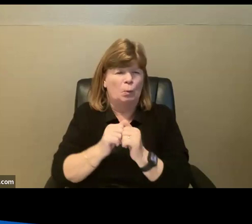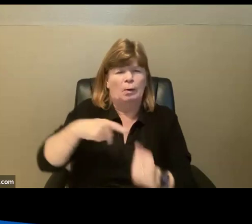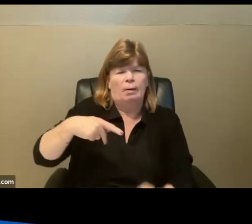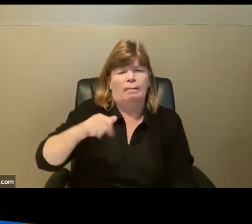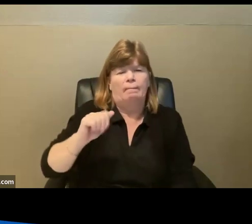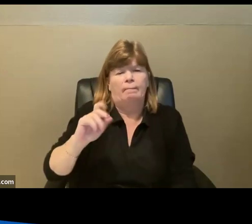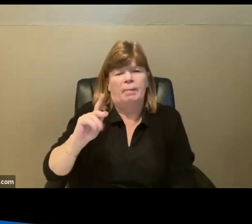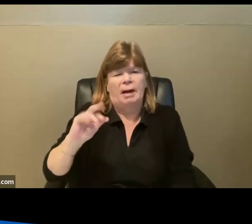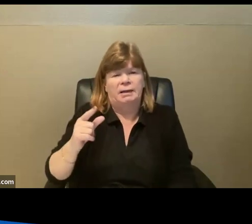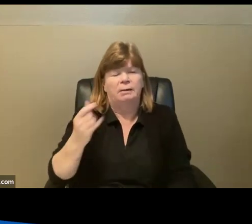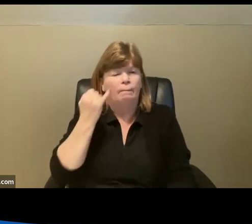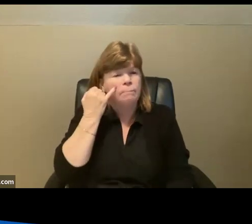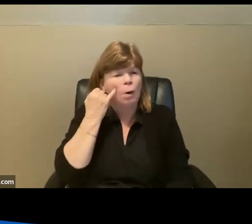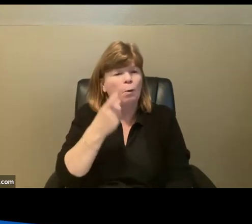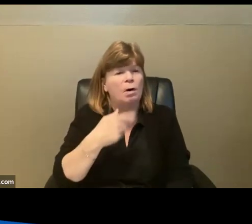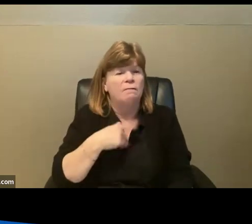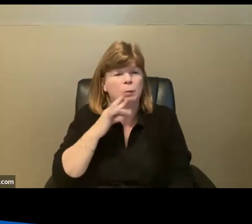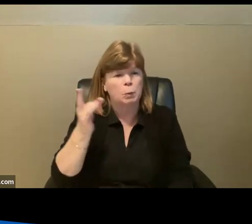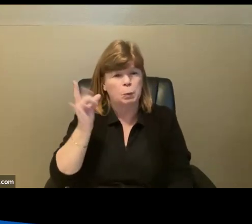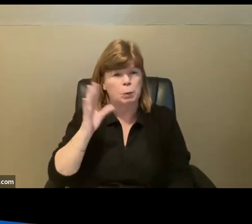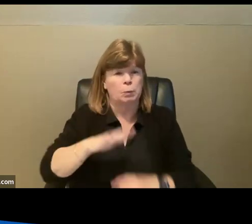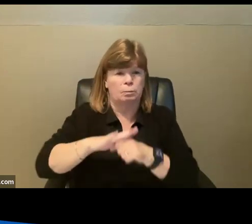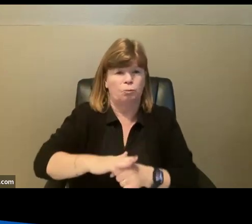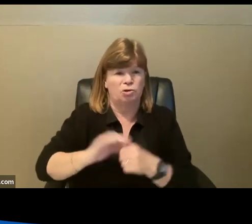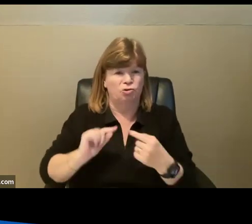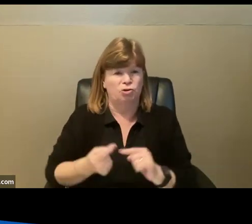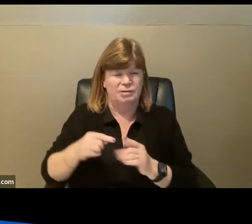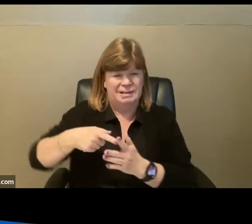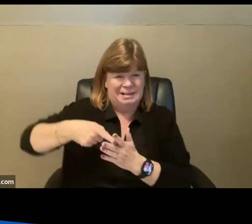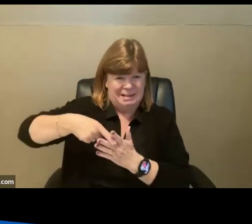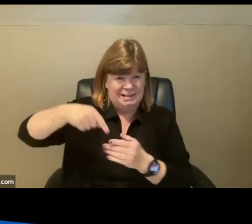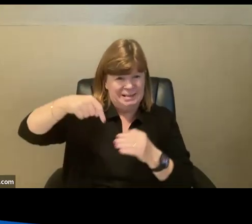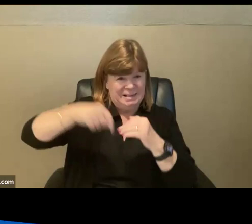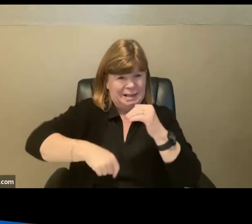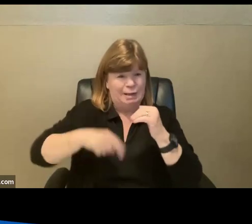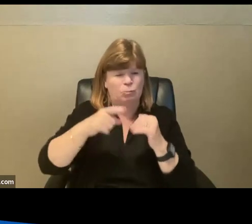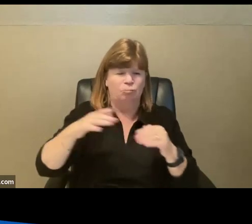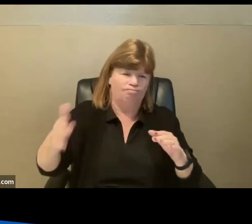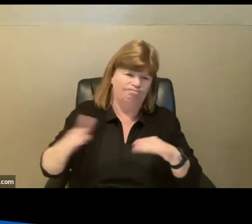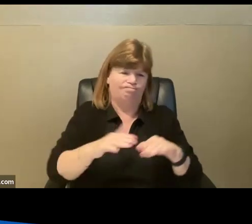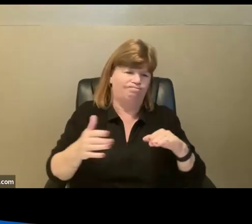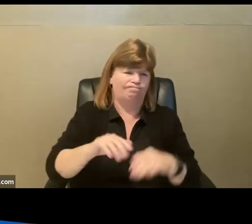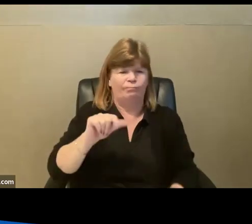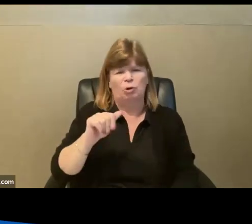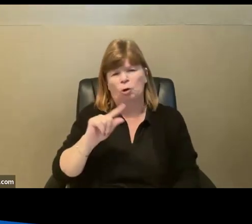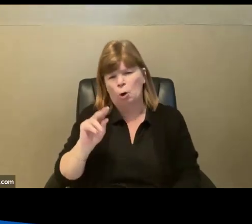Si has tenido una lesión por presión grave que es profunda, se rellena con gasa, quizás con algún tipo de ungüento o